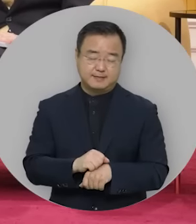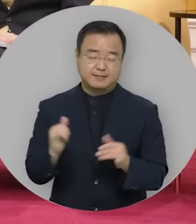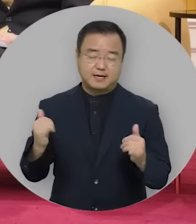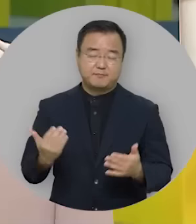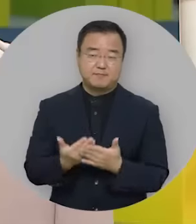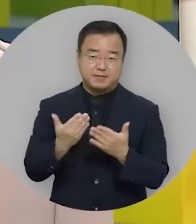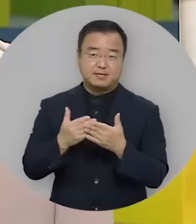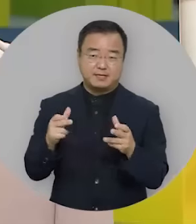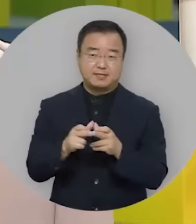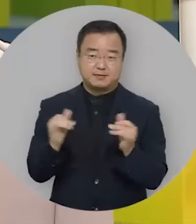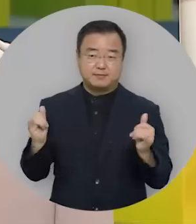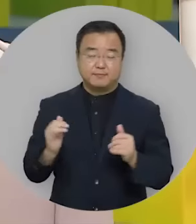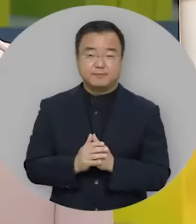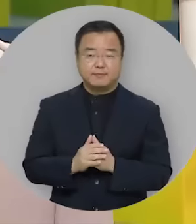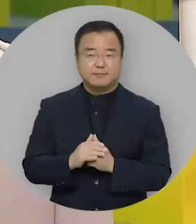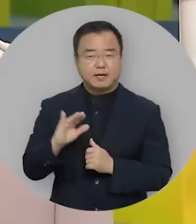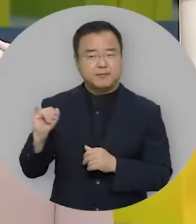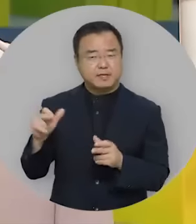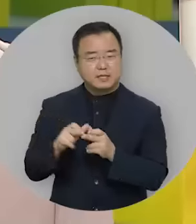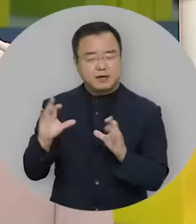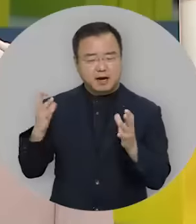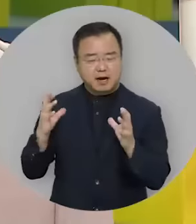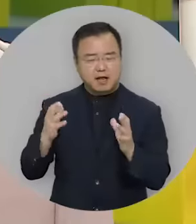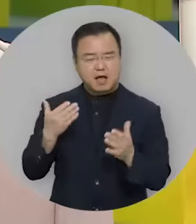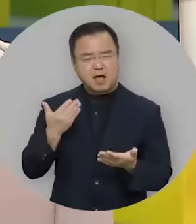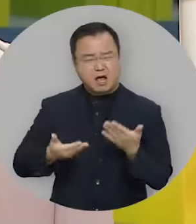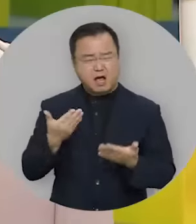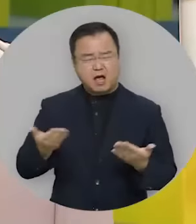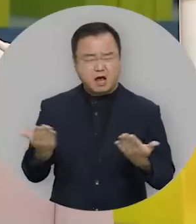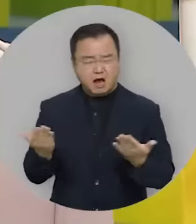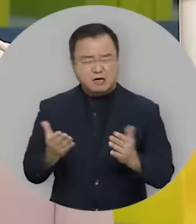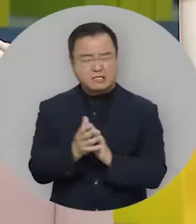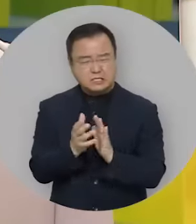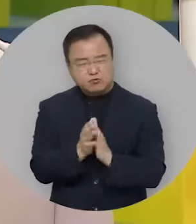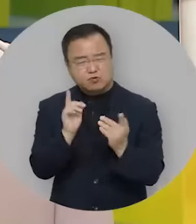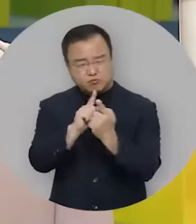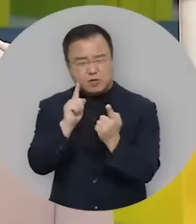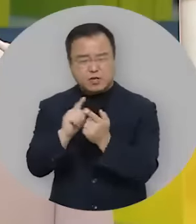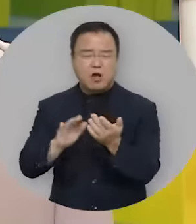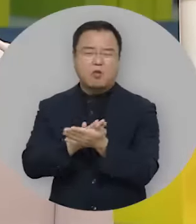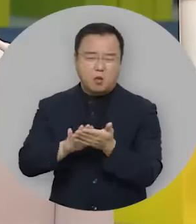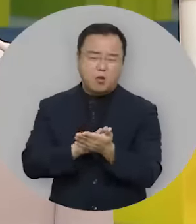그냥 비장애 아이들은 사실 할 일이 많잖아요. 친구도 만나야 하고 놀아야 하고요.